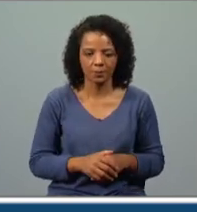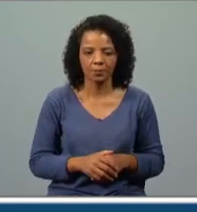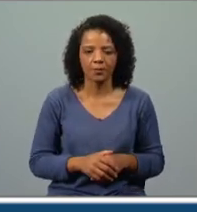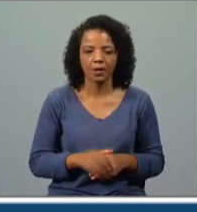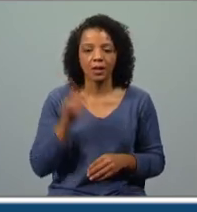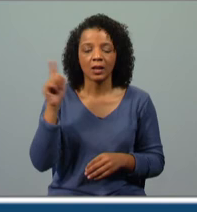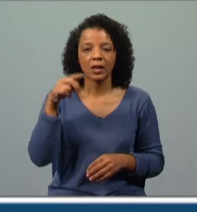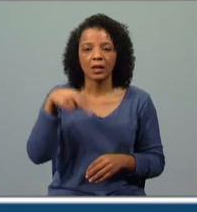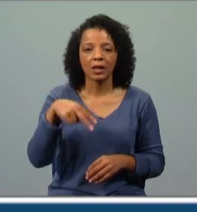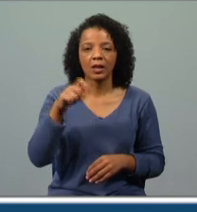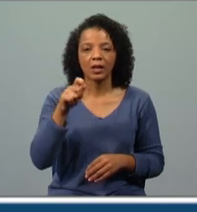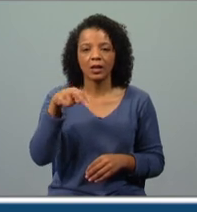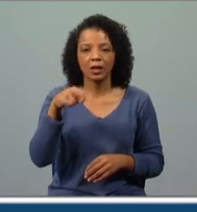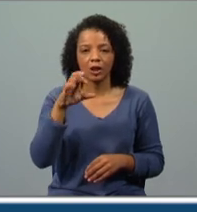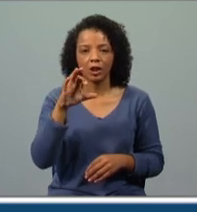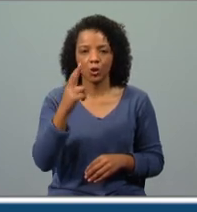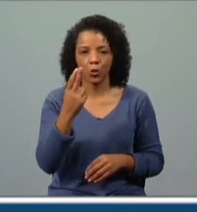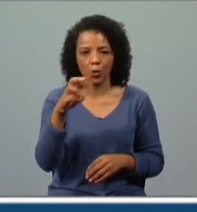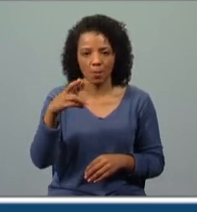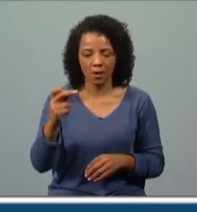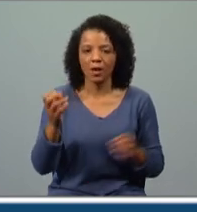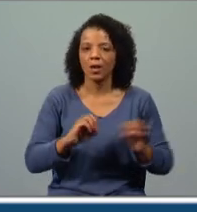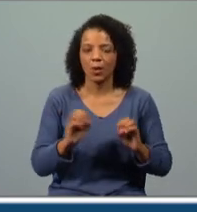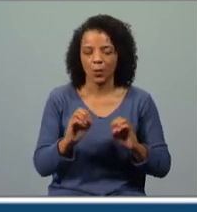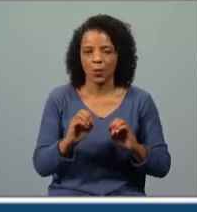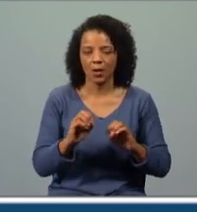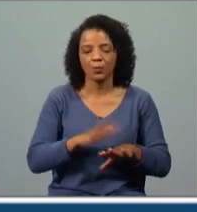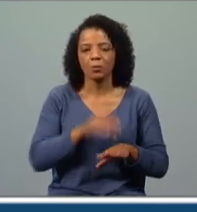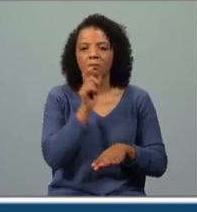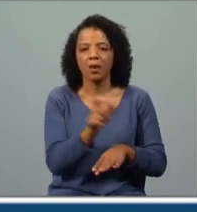nenhuma não é porque és ovo aqui o Foi brincar ranking com as palavras do 沒有，不是因為你是這裡的雞蛋o Foi玩排名的話